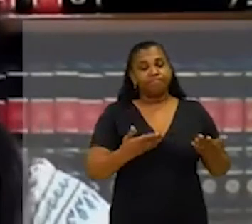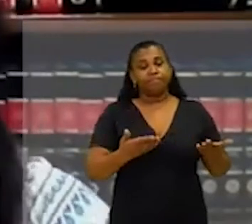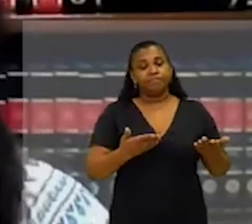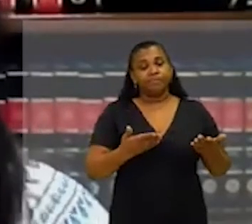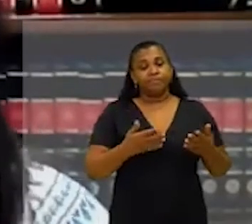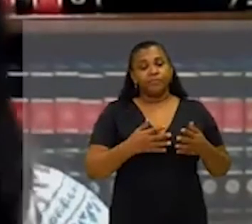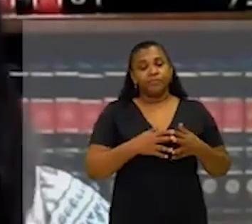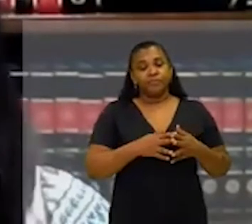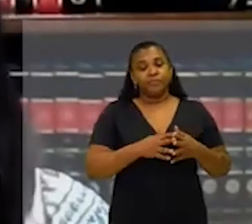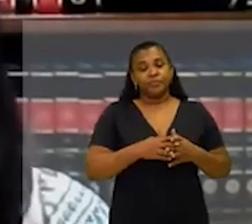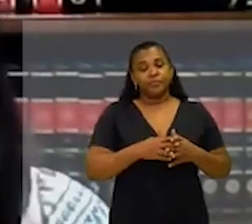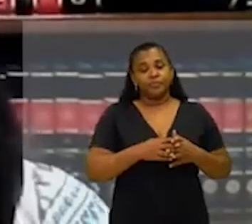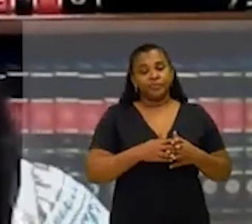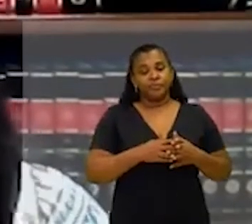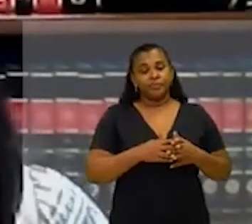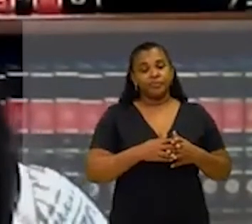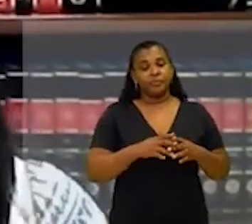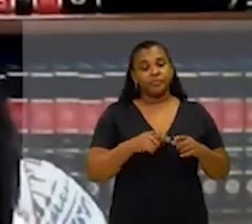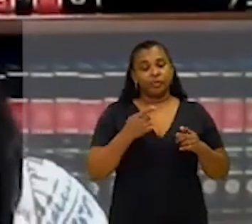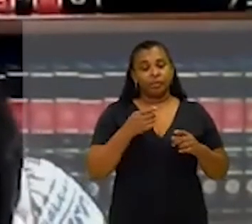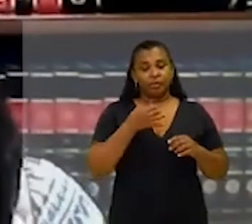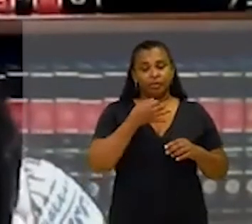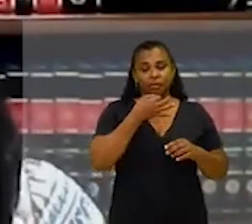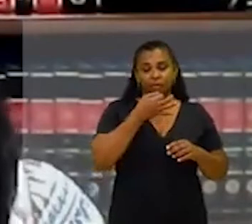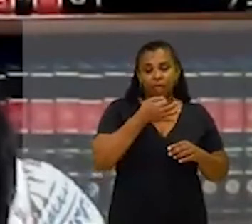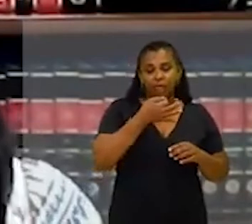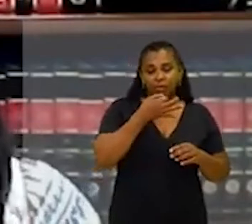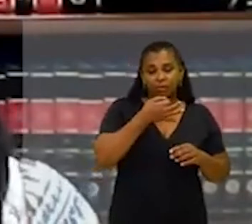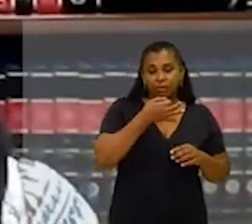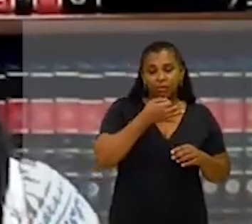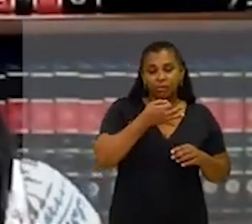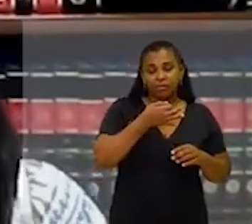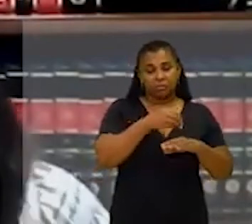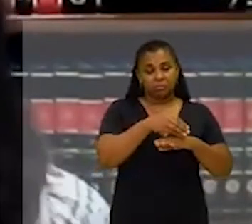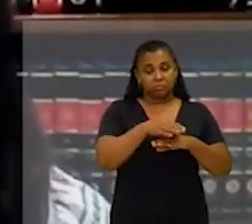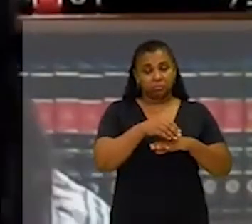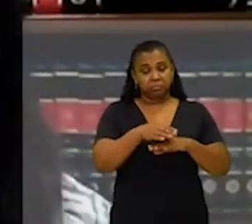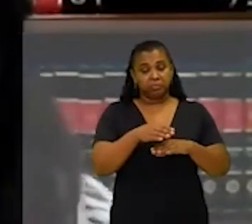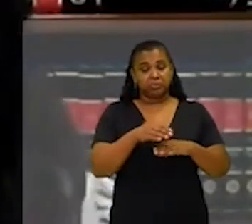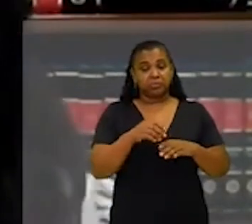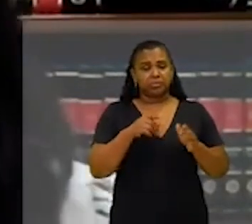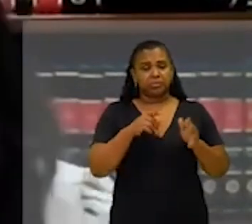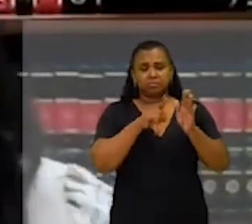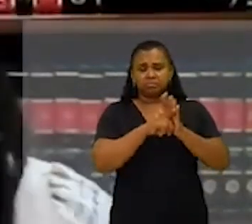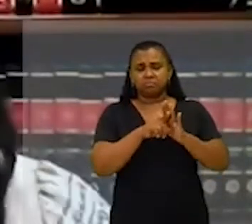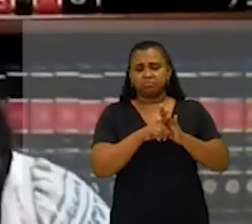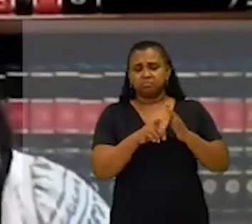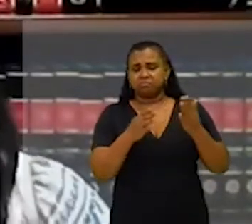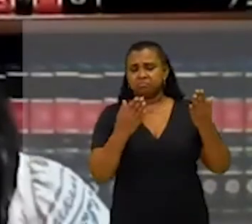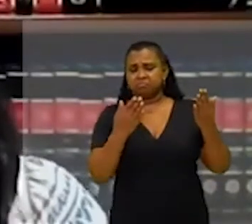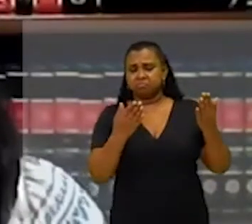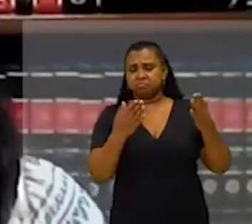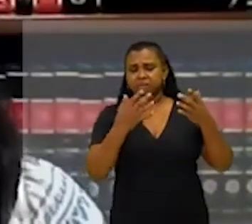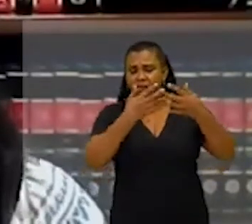e o a crítica e o que a gente questiona né o fechamento de reflexão crítica é que a gente